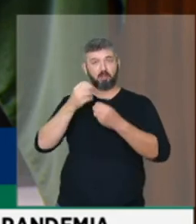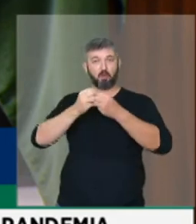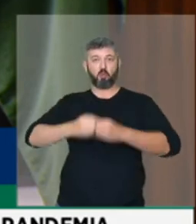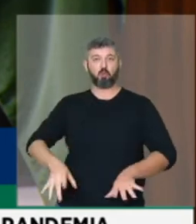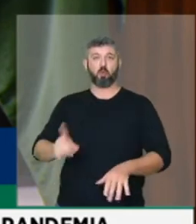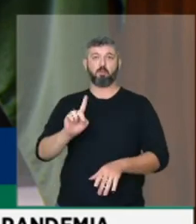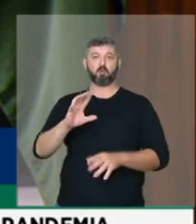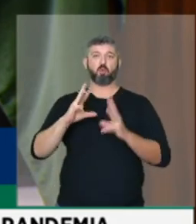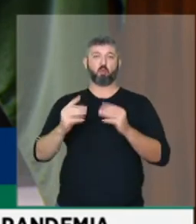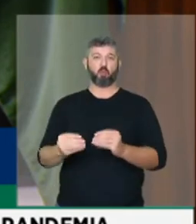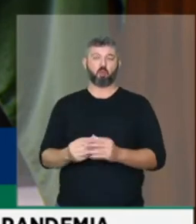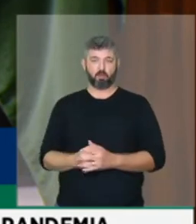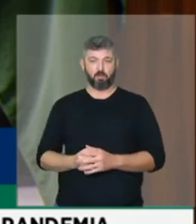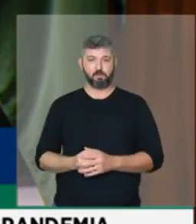NÃO PADEÇO EX DE VEZ. NÓS TIVEMOS, AQUI NESSA